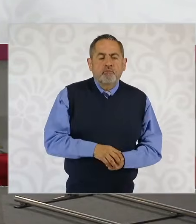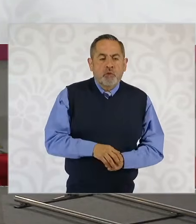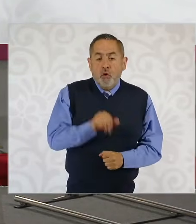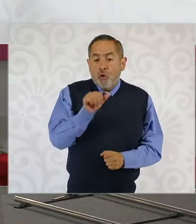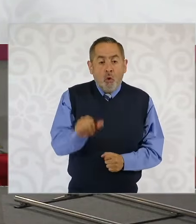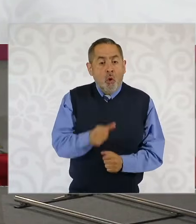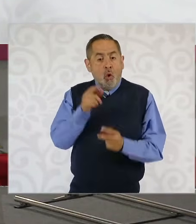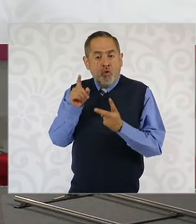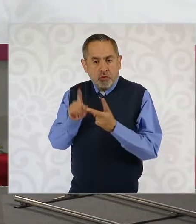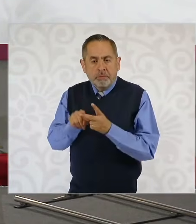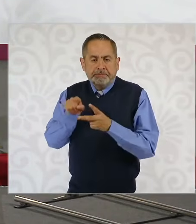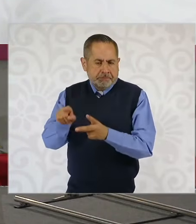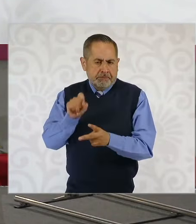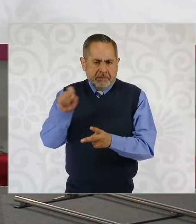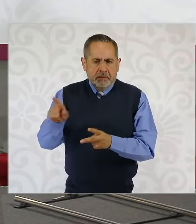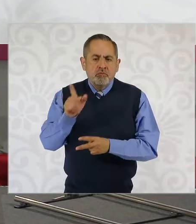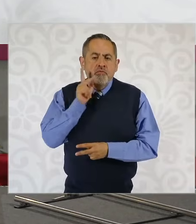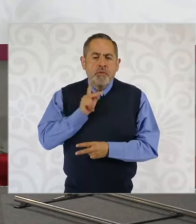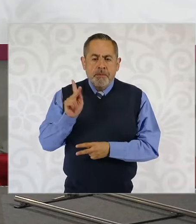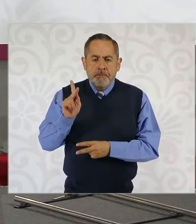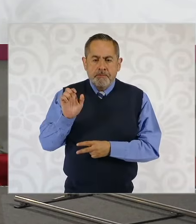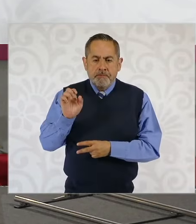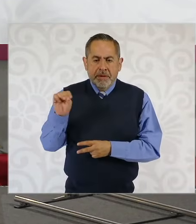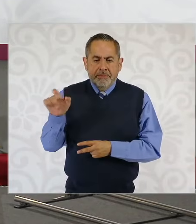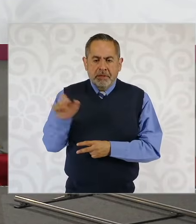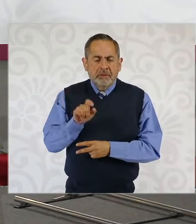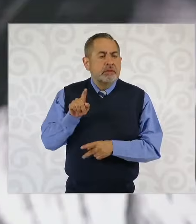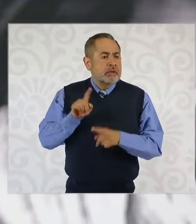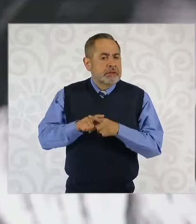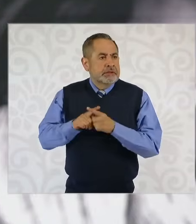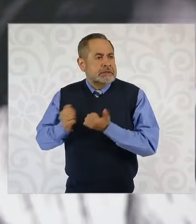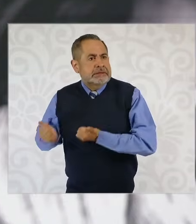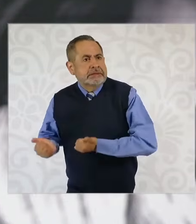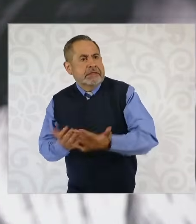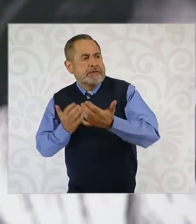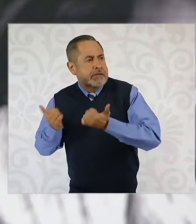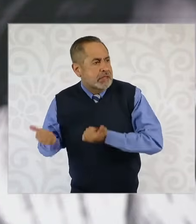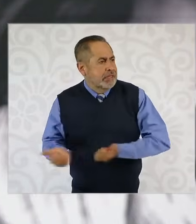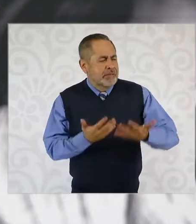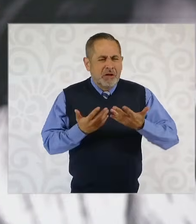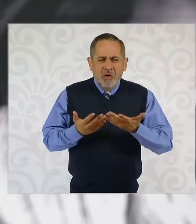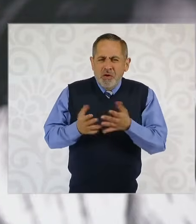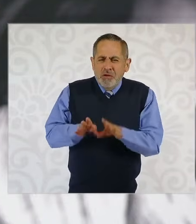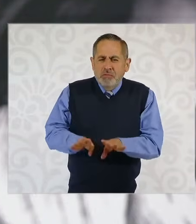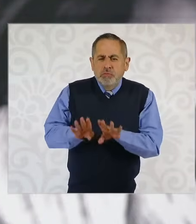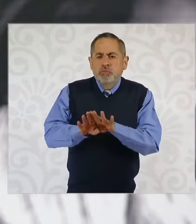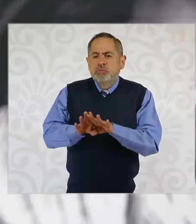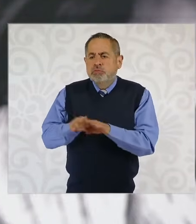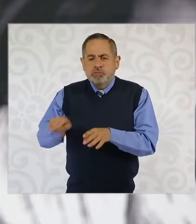de Pemex es el transporte de hidrocarburos Cómo movemos los hidrocarburos en el país tenemos